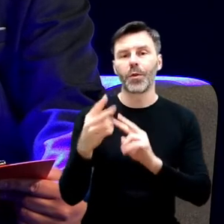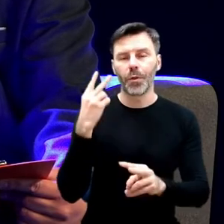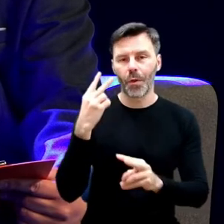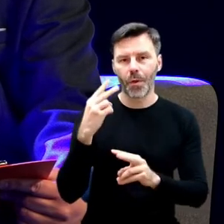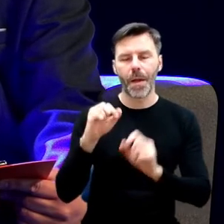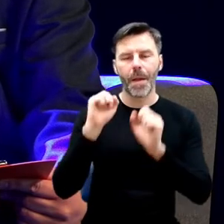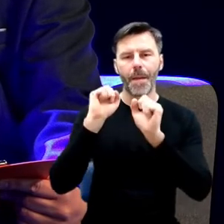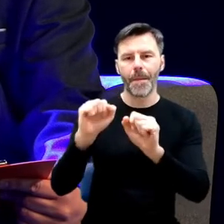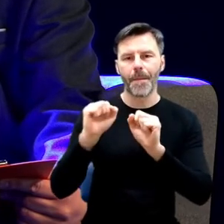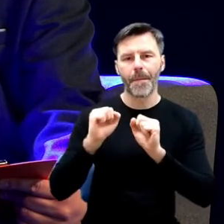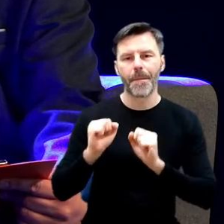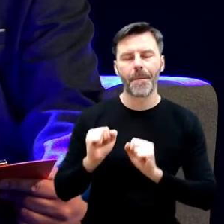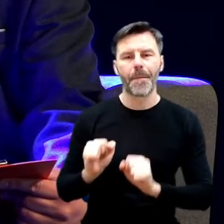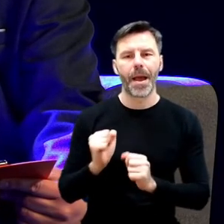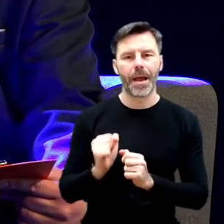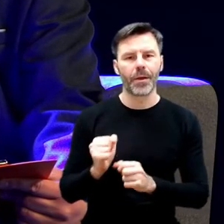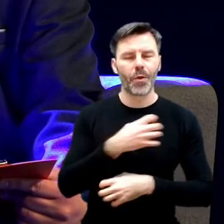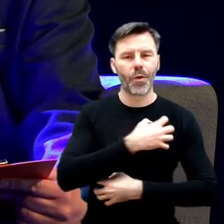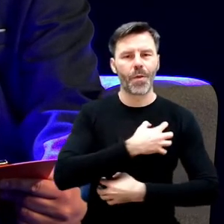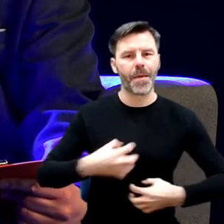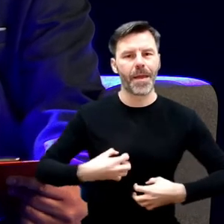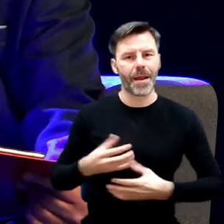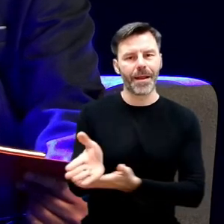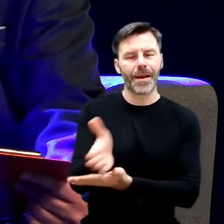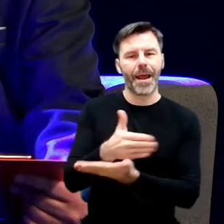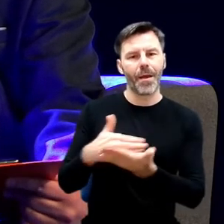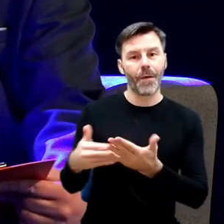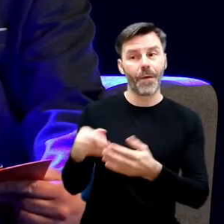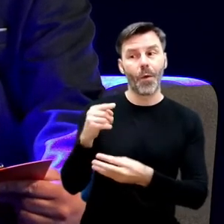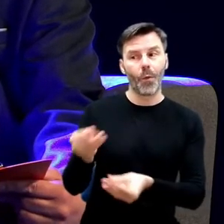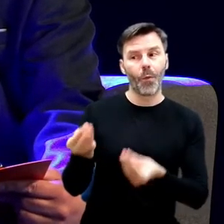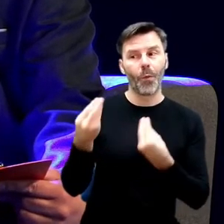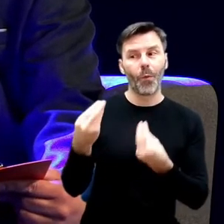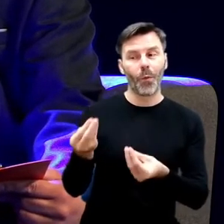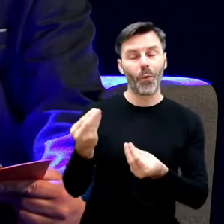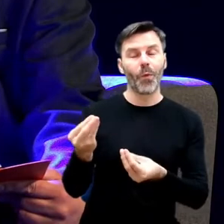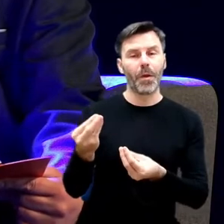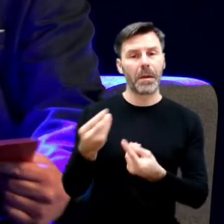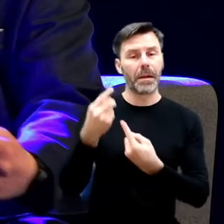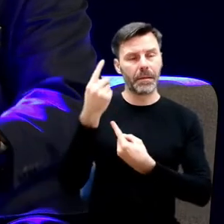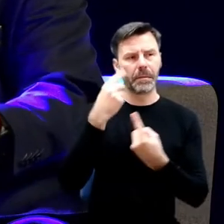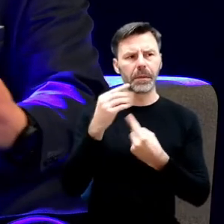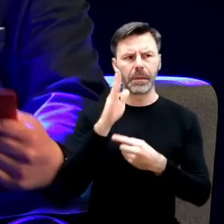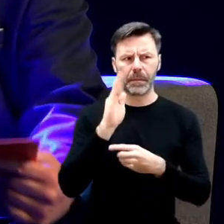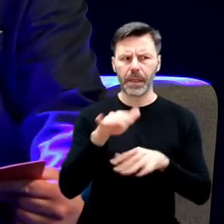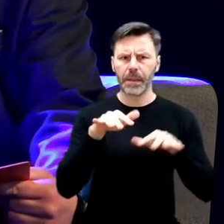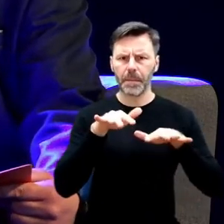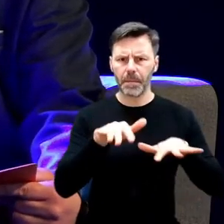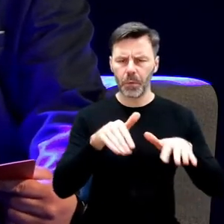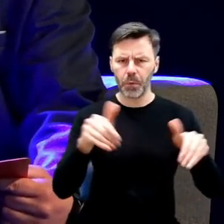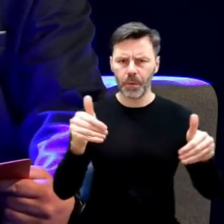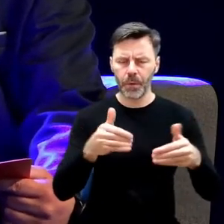które w ostatnim czasie są naprawdę atrakcyjne. Myślę, że też będzie przestrzeń, żeby będący tu z nami Pan dyrektor